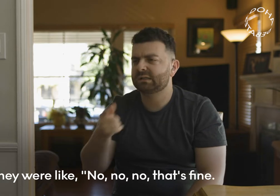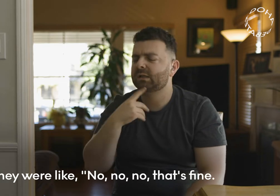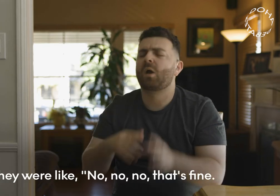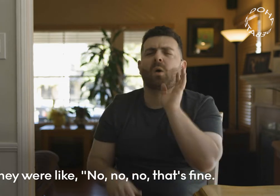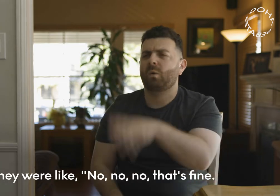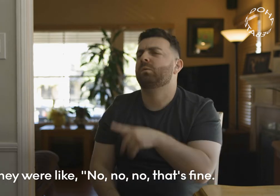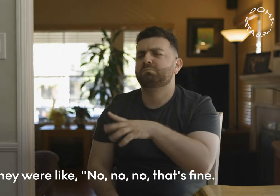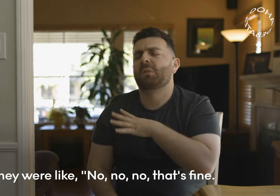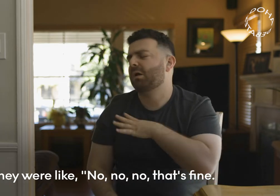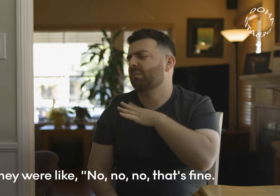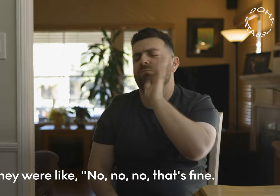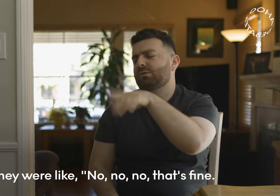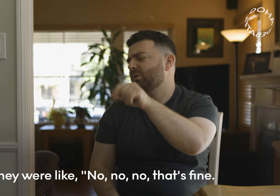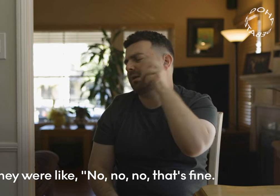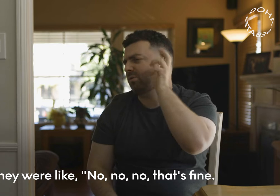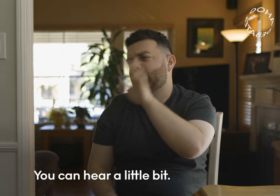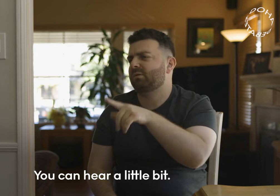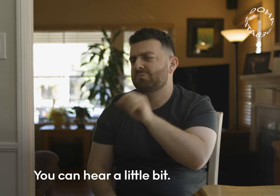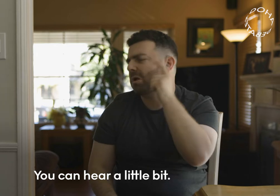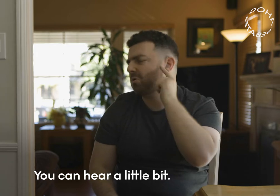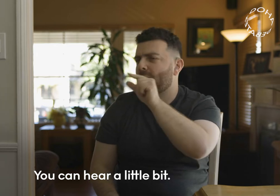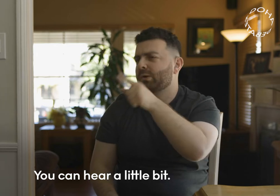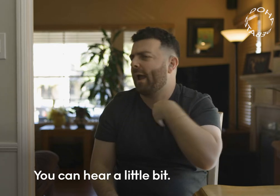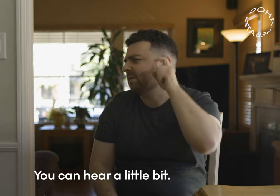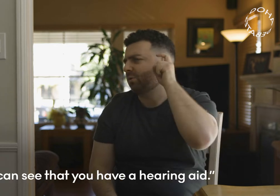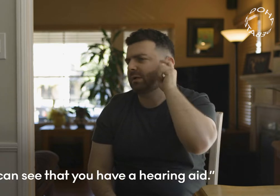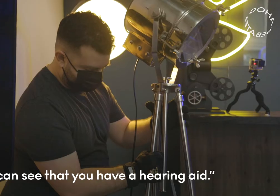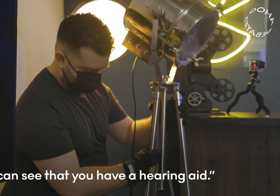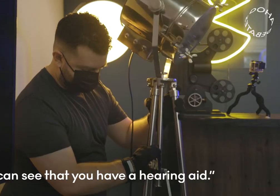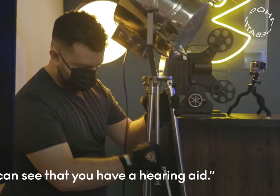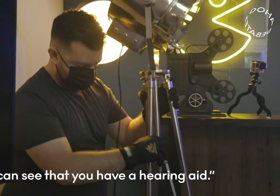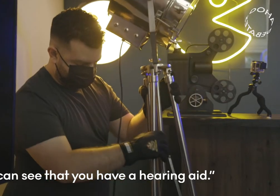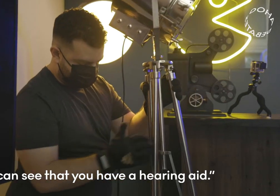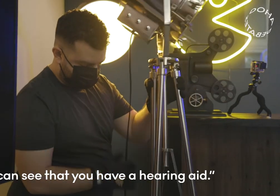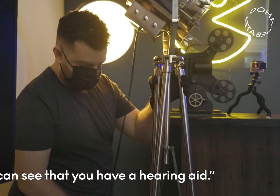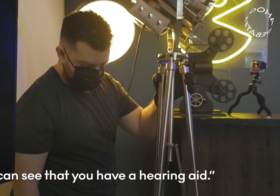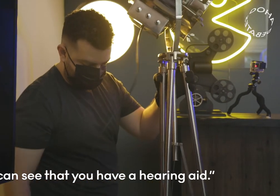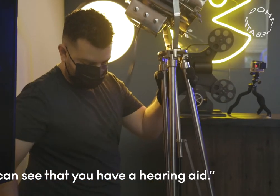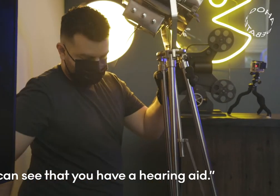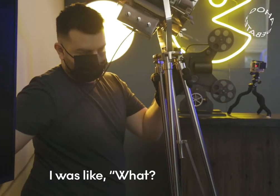قالوا، لا، لا، لا. لا بأس. يمكنك أن تسمع قليلًا. نرى أن لديك سماعة أذن.